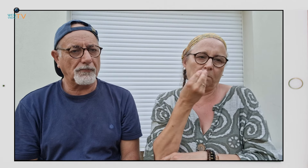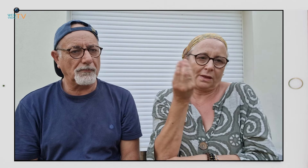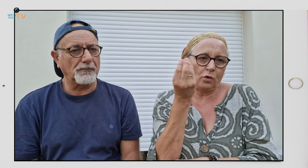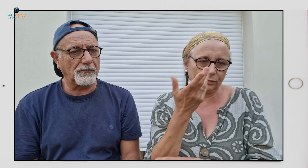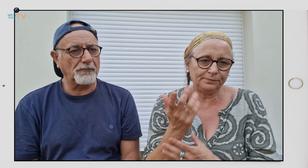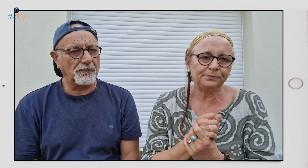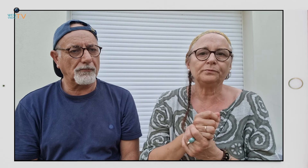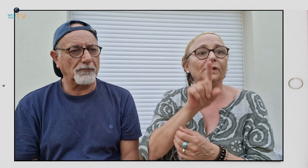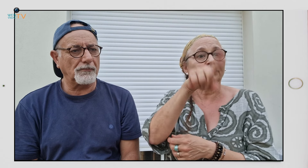Debemos trabajar en este sentido.